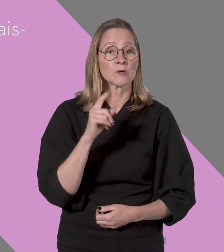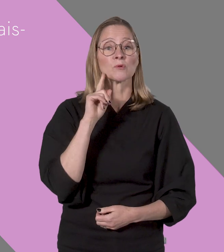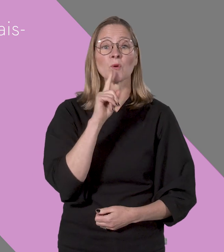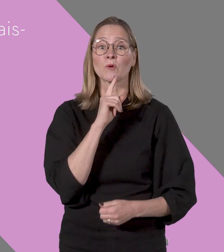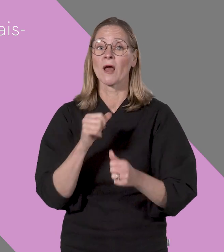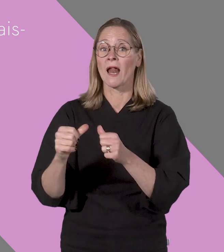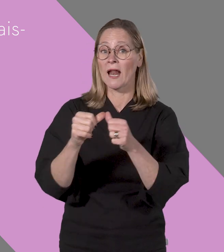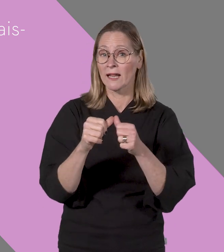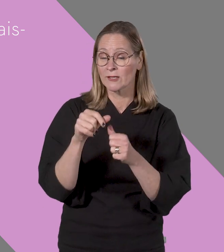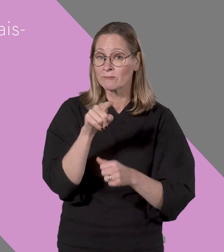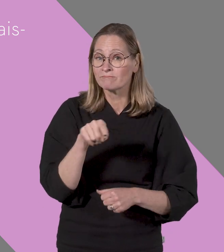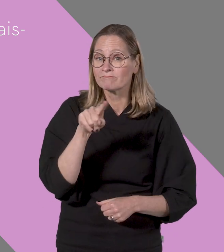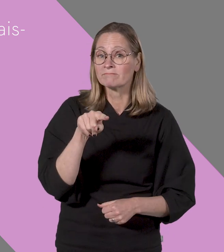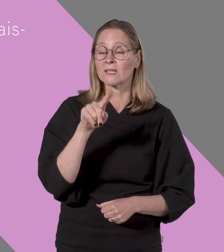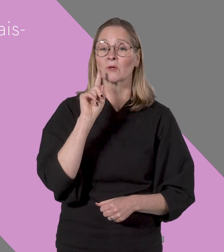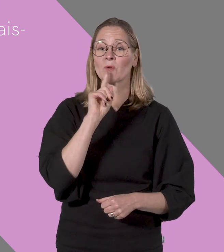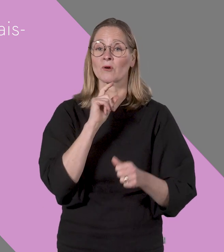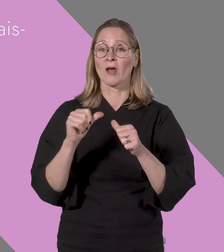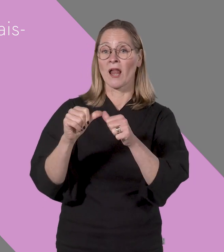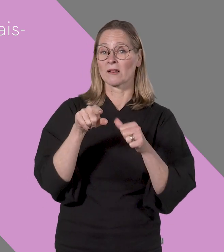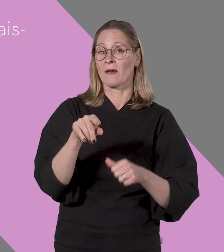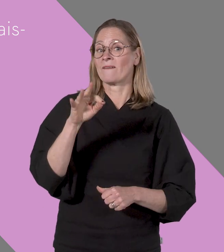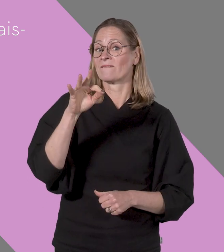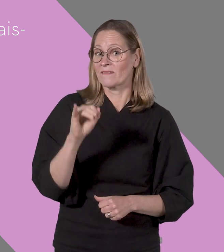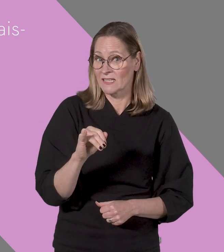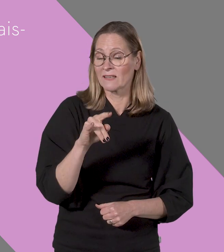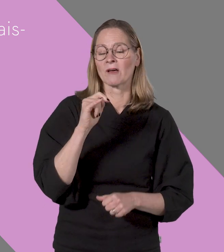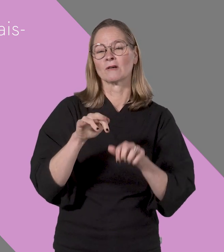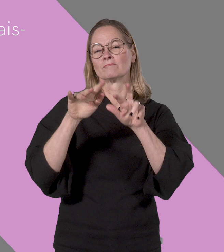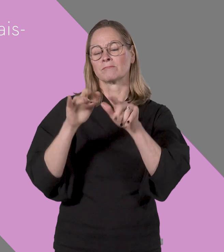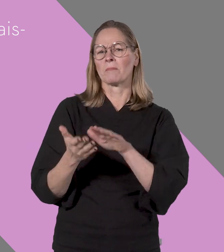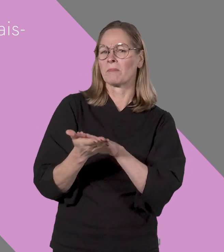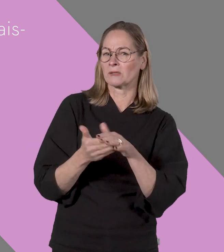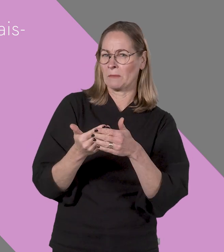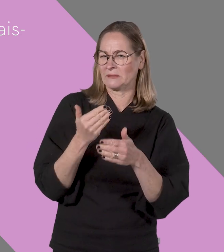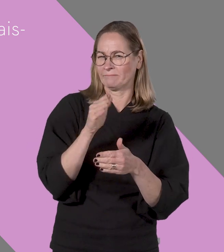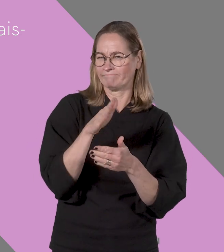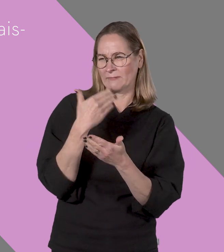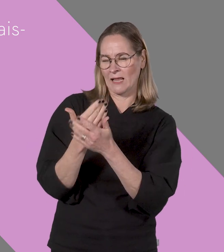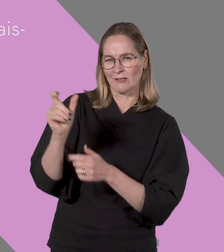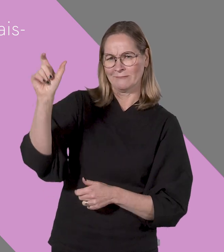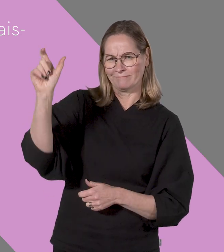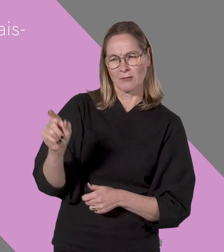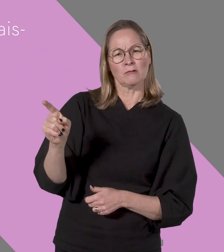kuurojenliitto@kuurojenliitto.fi ja perustele, miksi ehdottamasi henkilö -